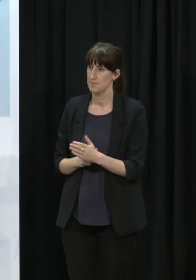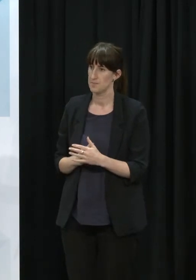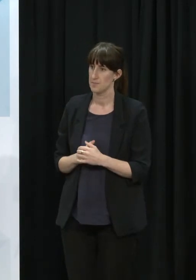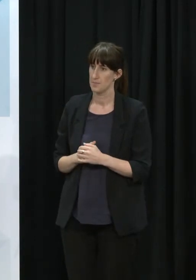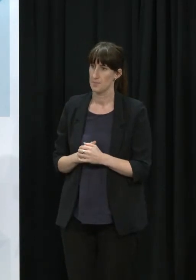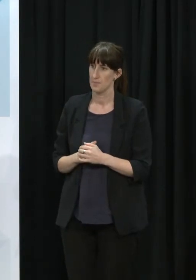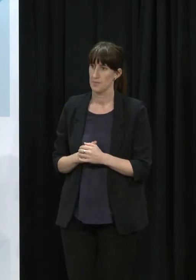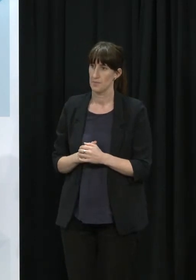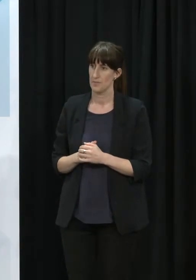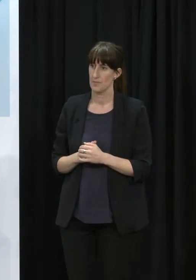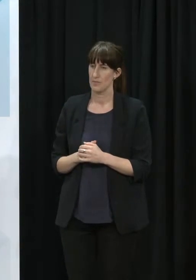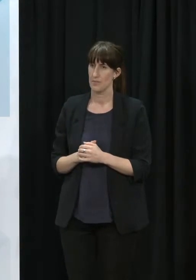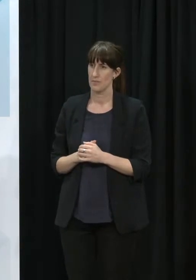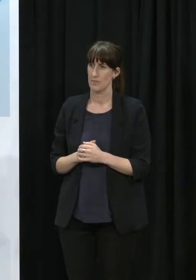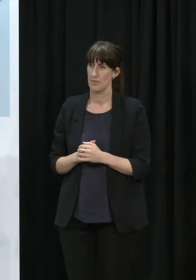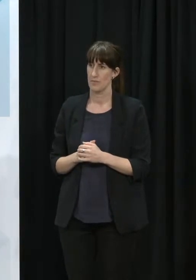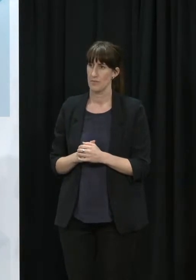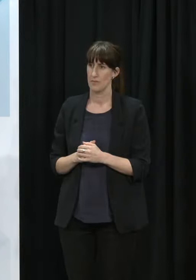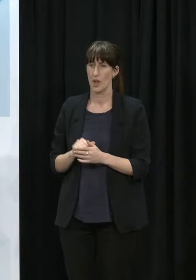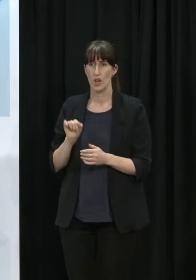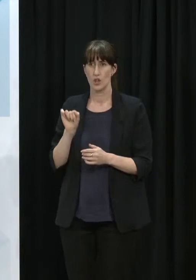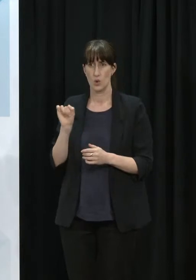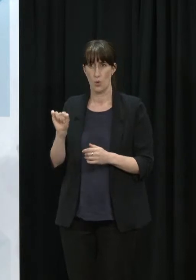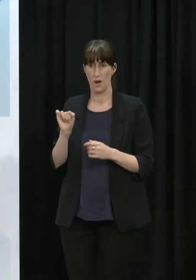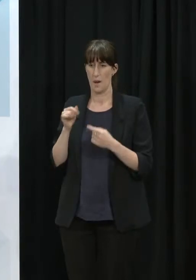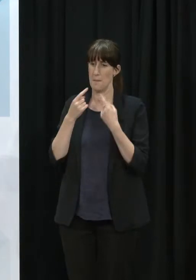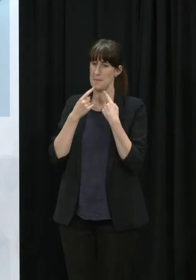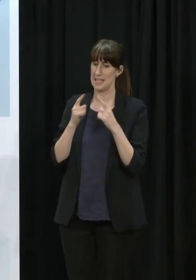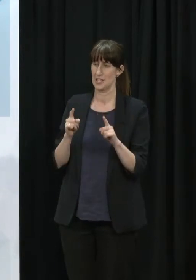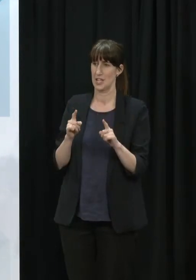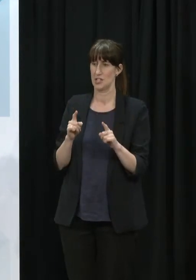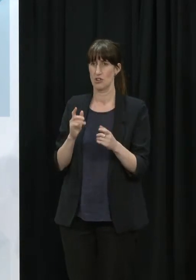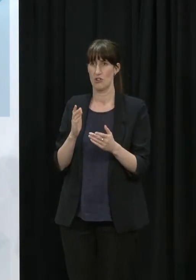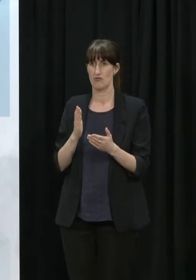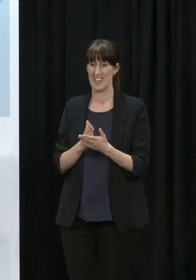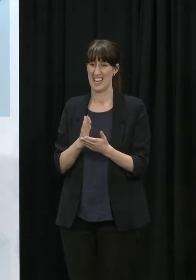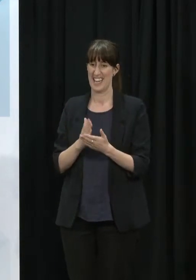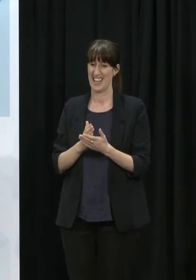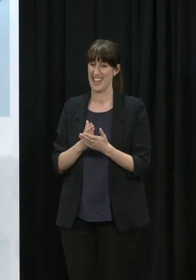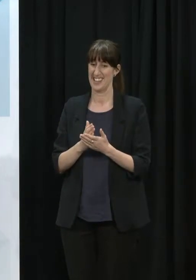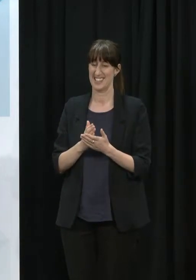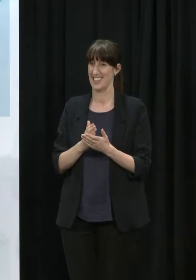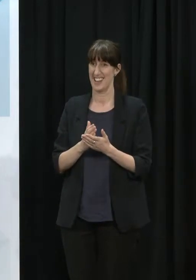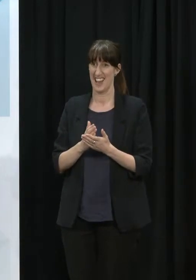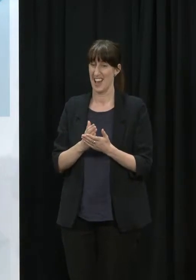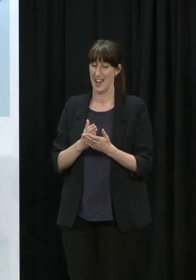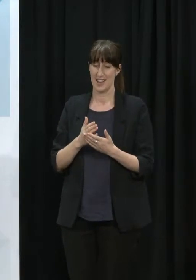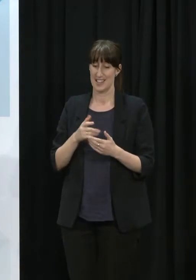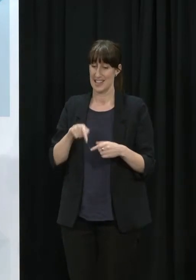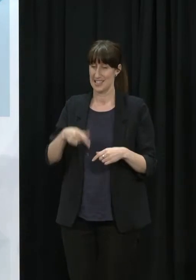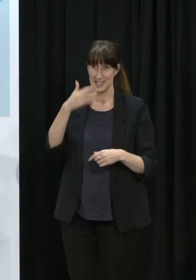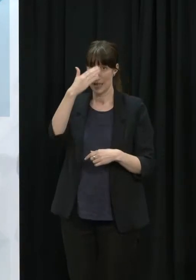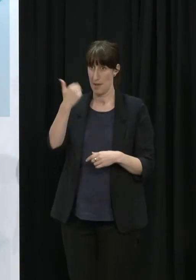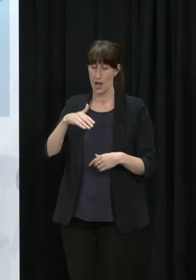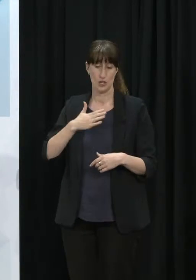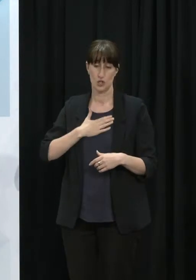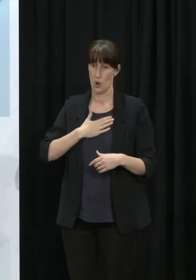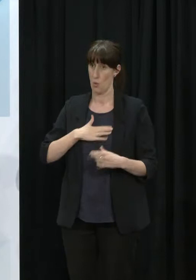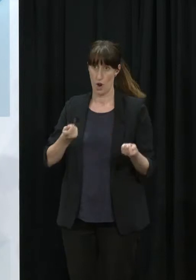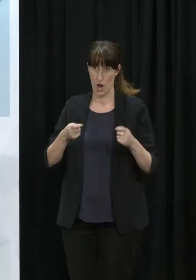Na i raro i nga ture rereke me era noho mo te 14 ra.